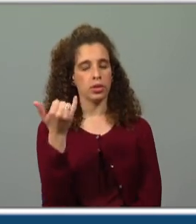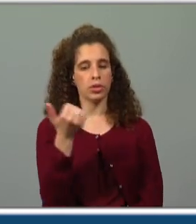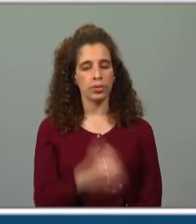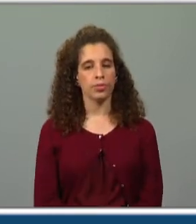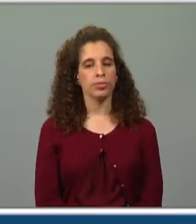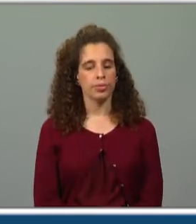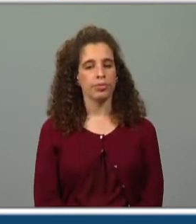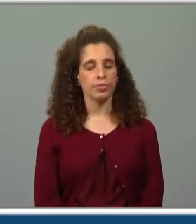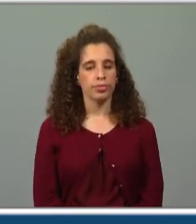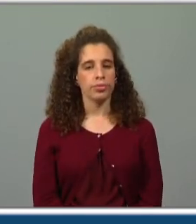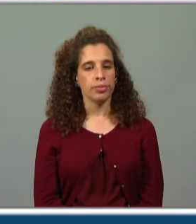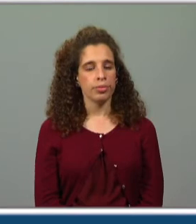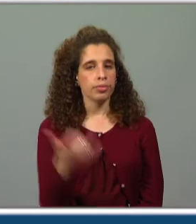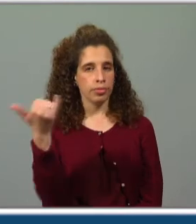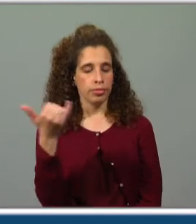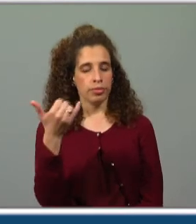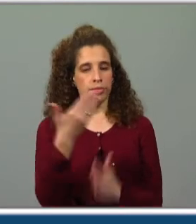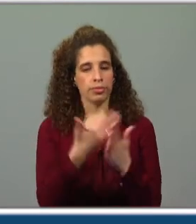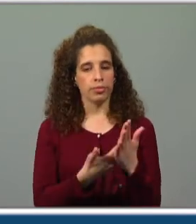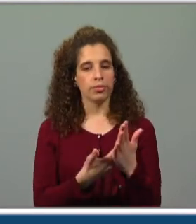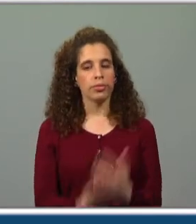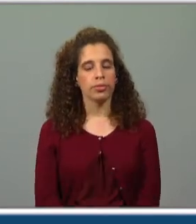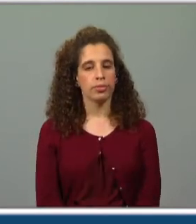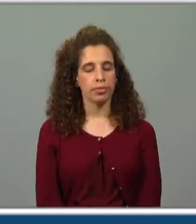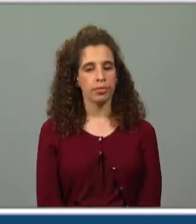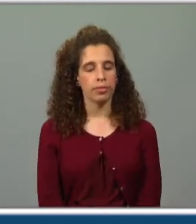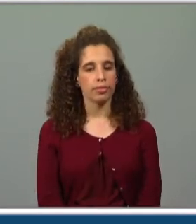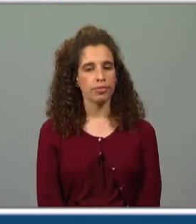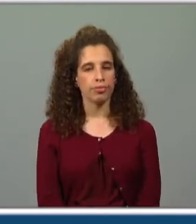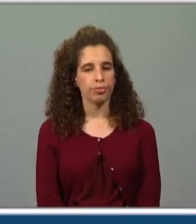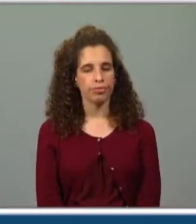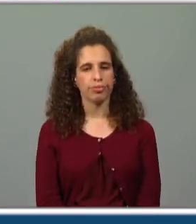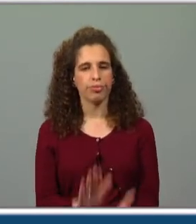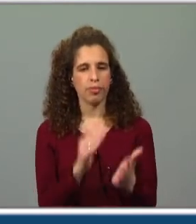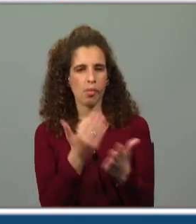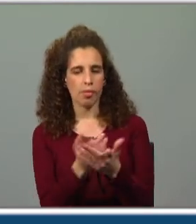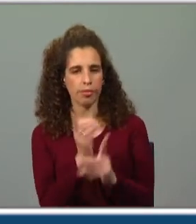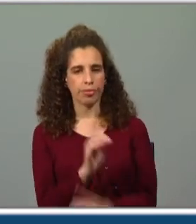que temos também no segundo plano o que nos vai fazer o quê quando temos 我們在後台也有什麼當我們有的時候我們會做什麼